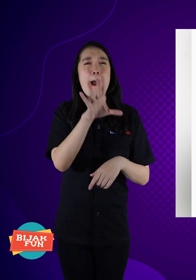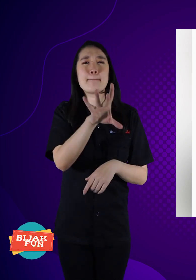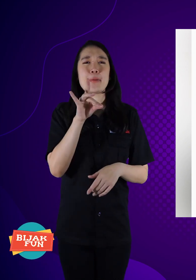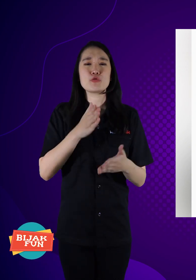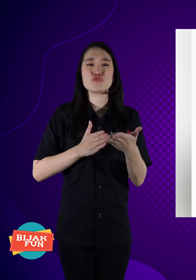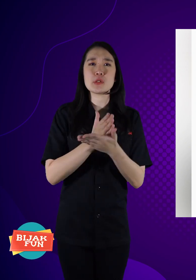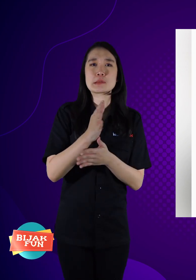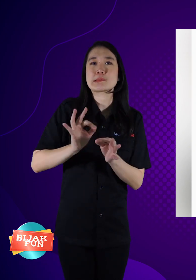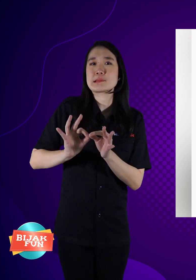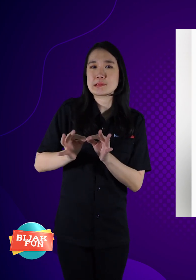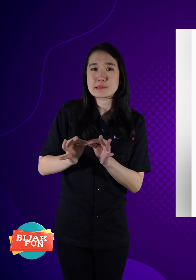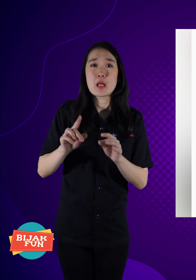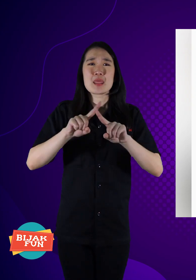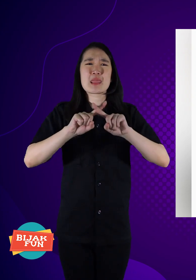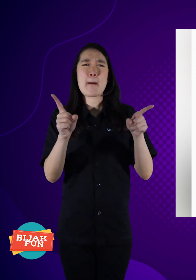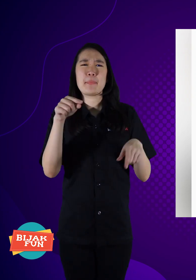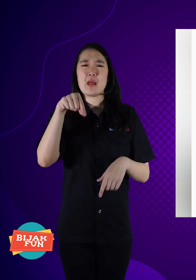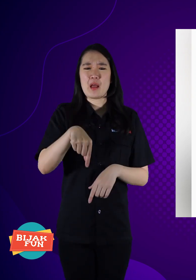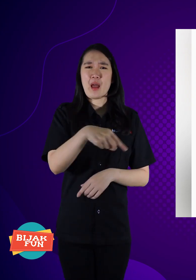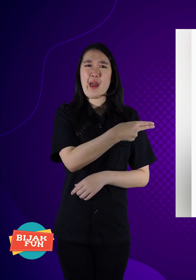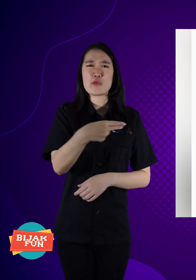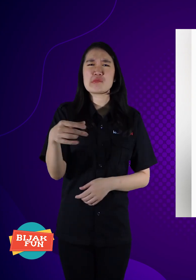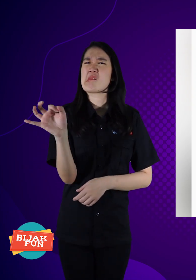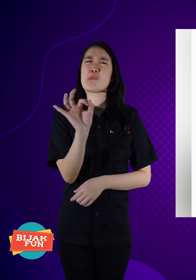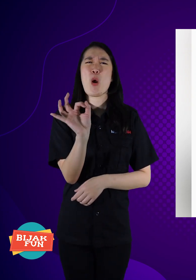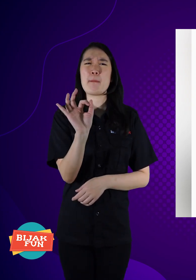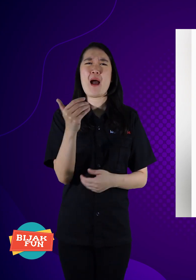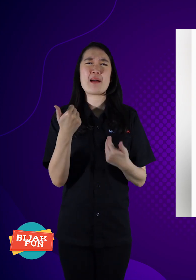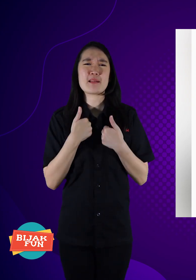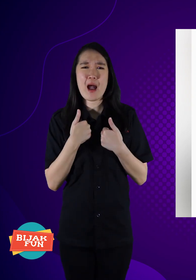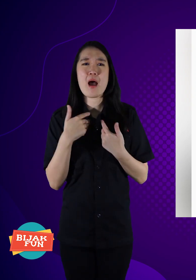dengan mengambil jurusan penerjemahan bahasa isyarat, namun di Indonesia belum ada,